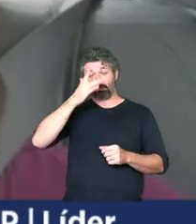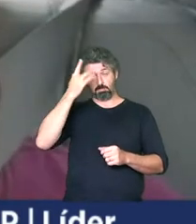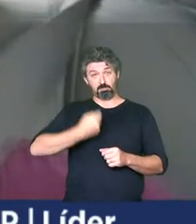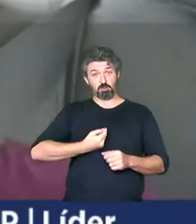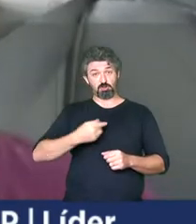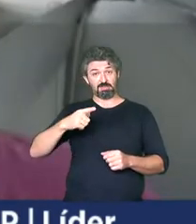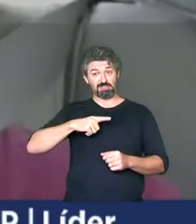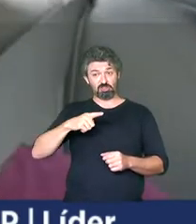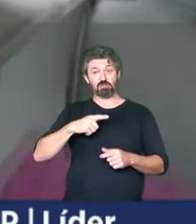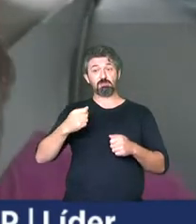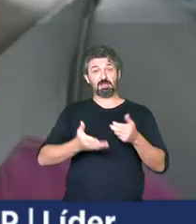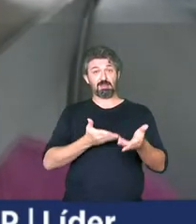BRASILEIRO. A COMPREENSÃO DE QUE EXISTEM PARA SER TRATADAS